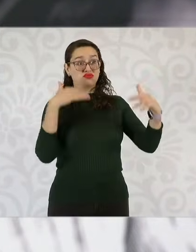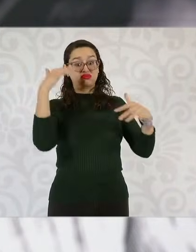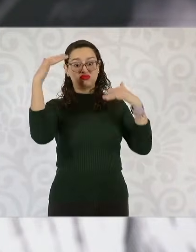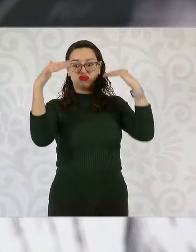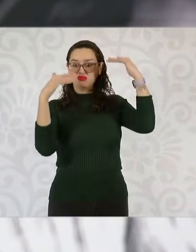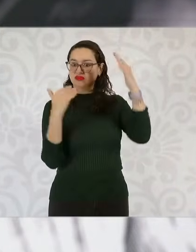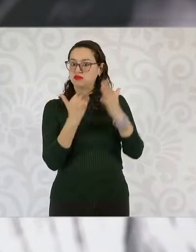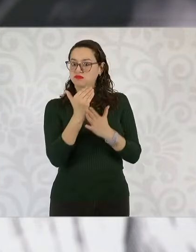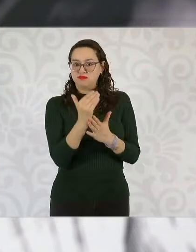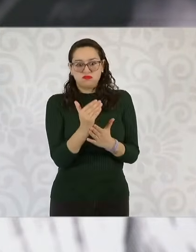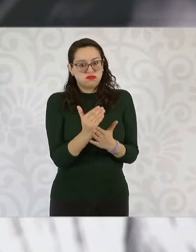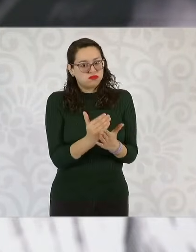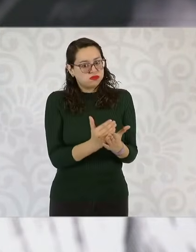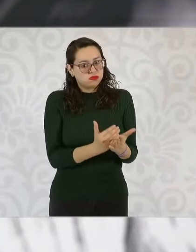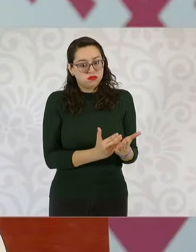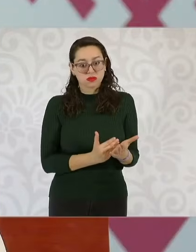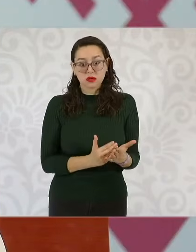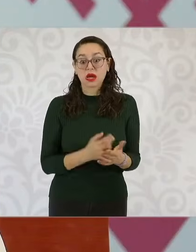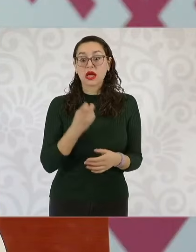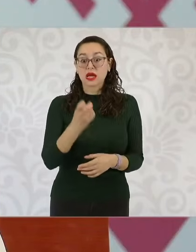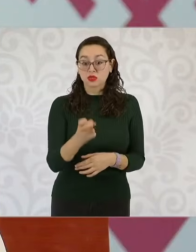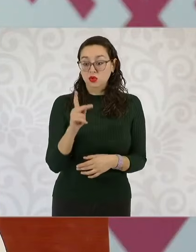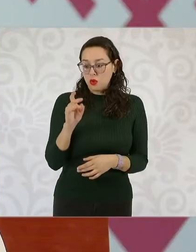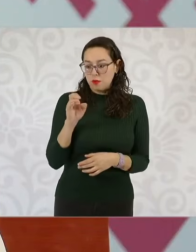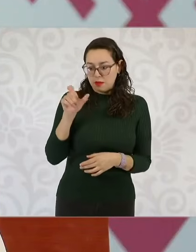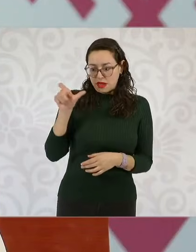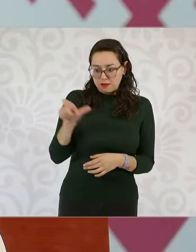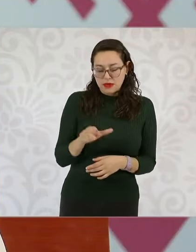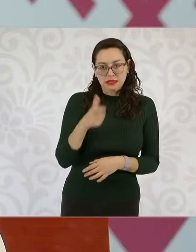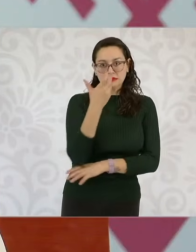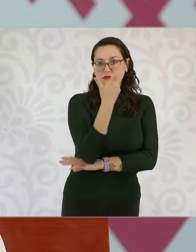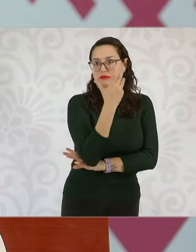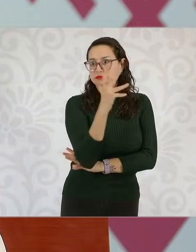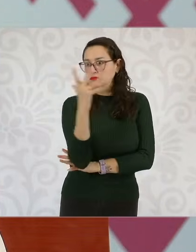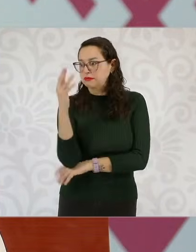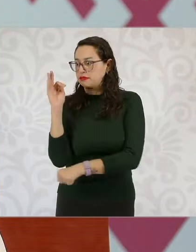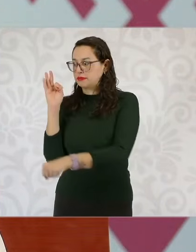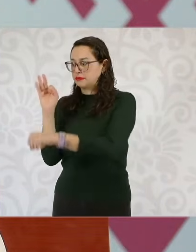contribuye a la sostenibilidad del desarrollo y Nuestro objetivo es reducir las emisiones una